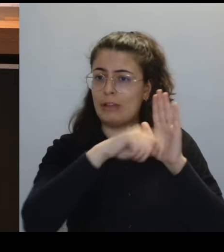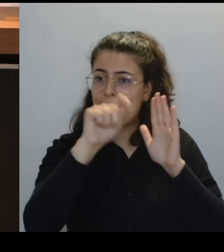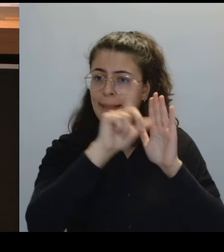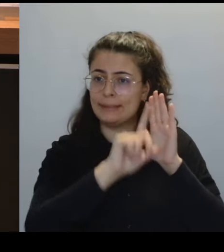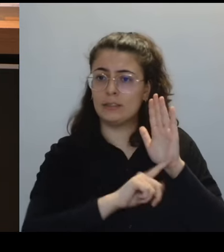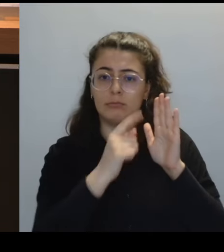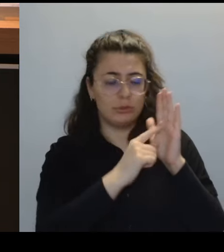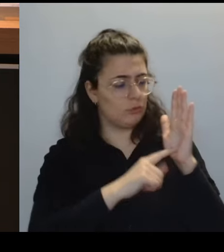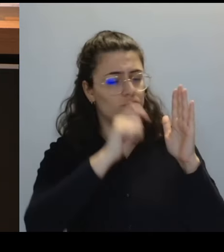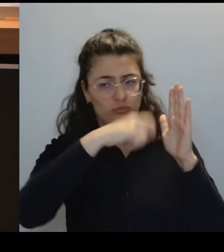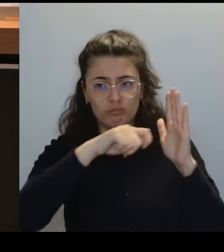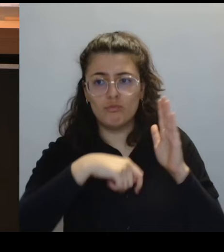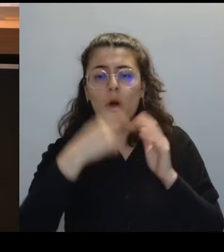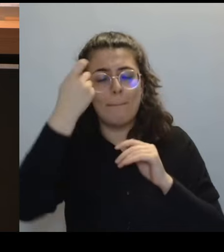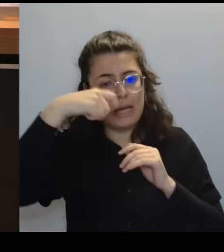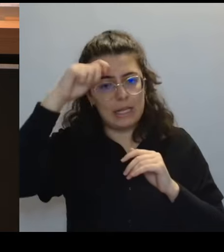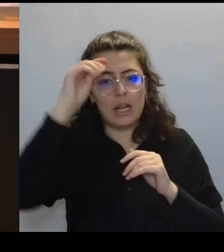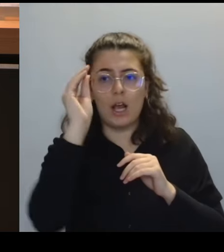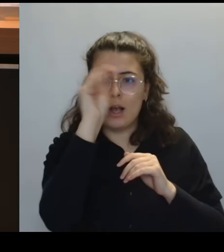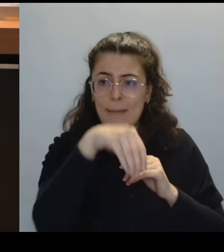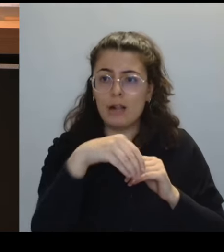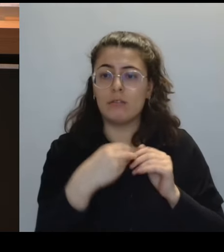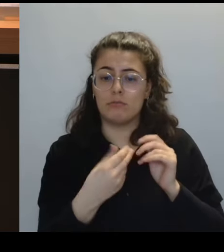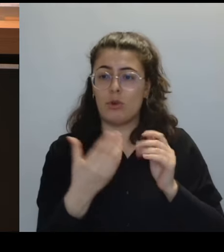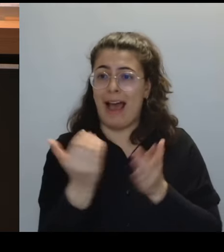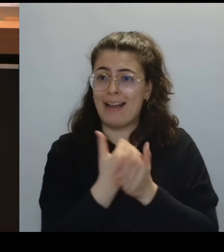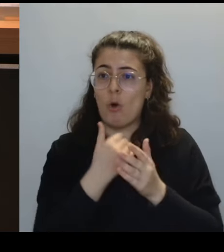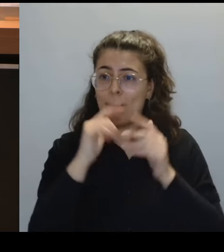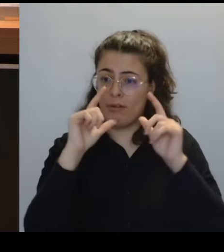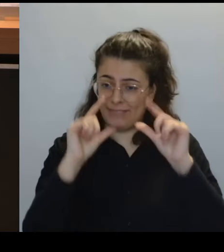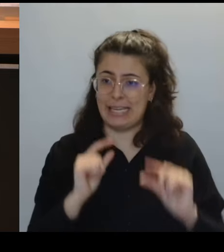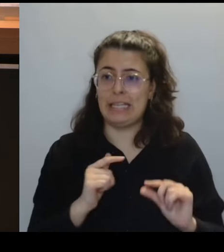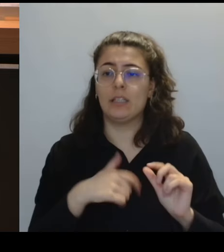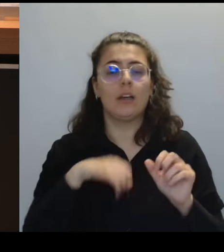Einkommen, aber leider steht ihnen trotzdem etwas im Weg, und zwar,